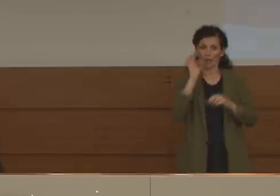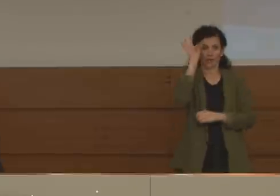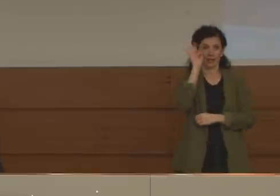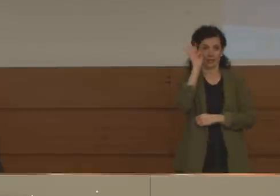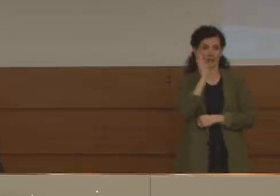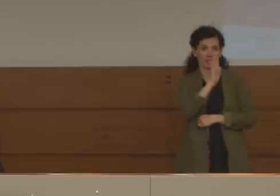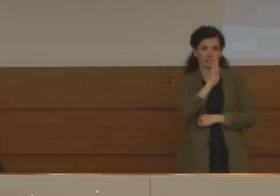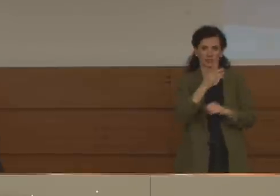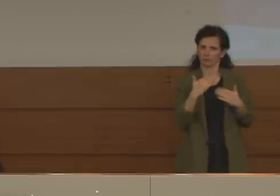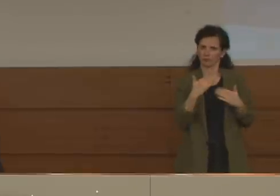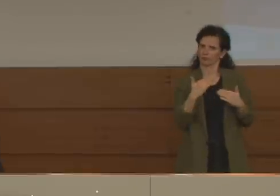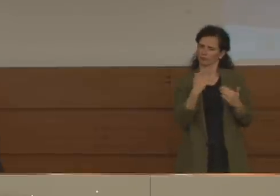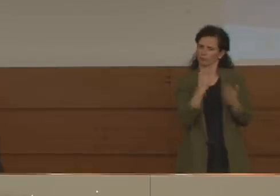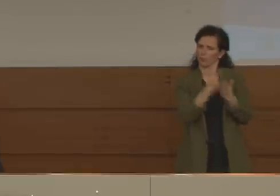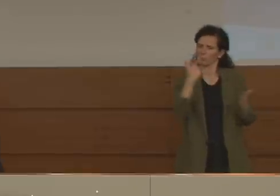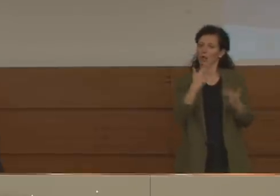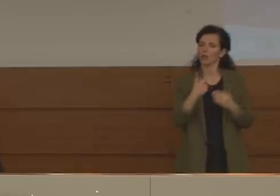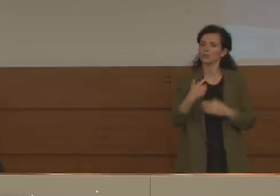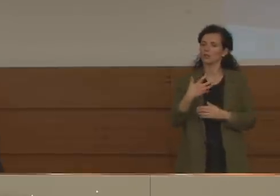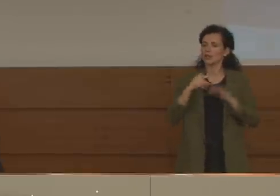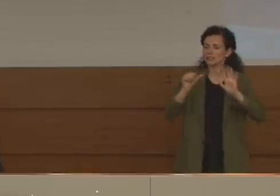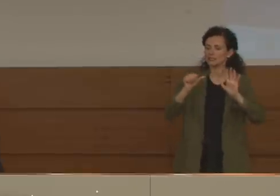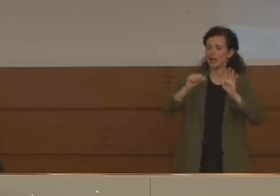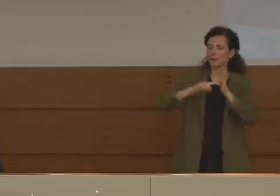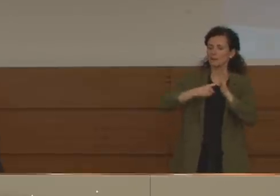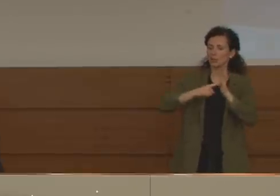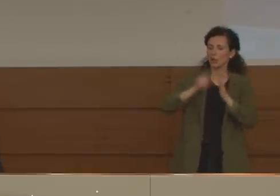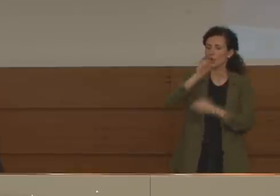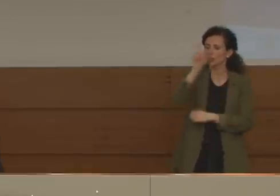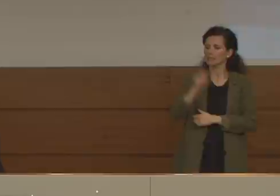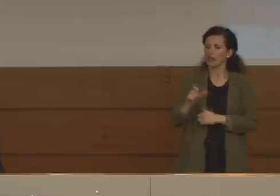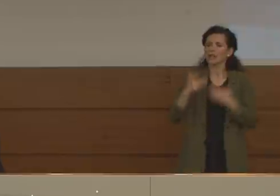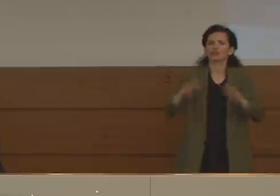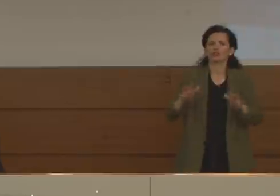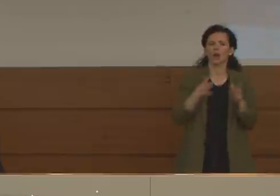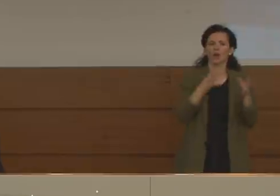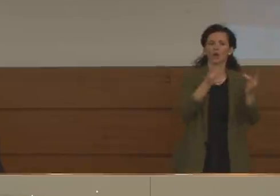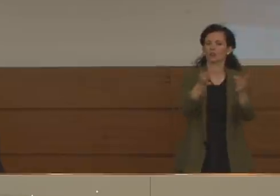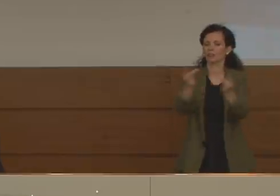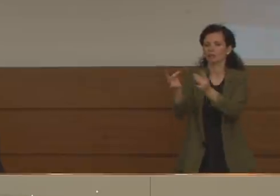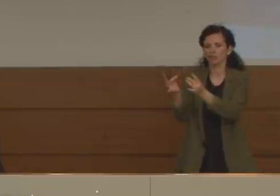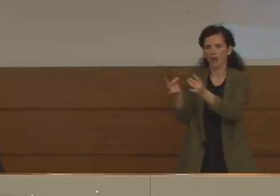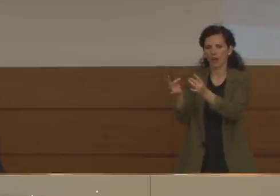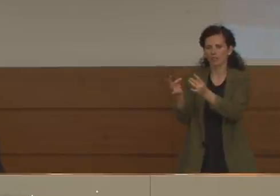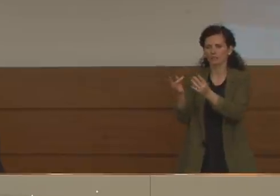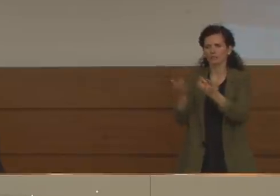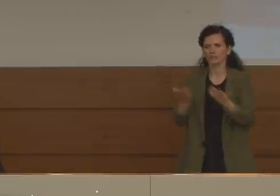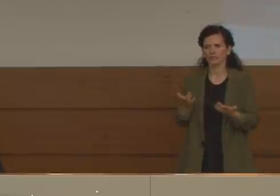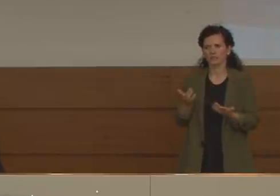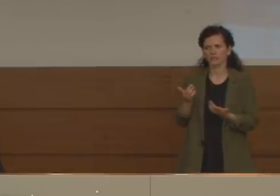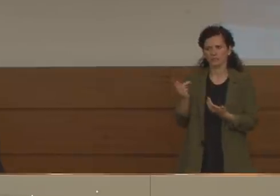6 milioni già di contagiati. Che cosa vi fa pensare?